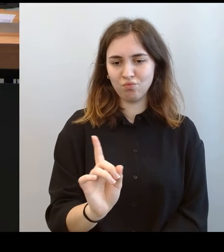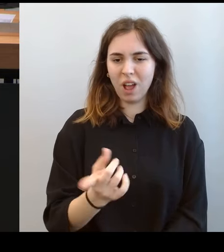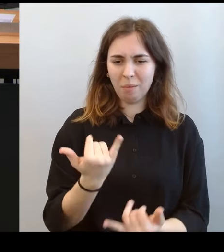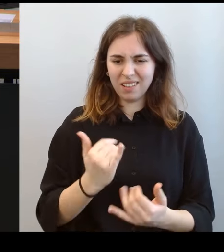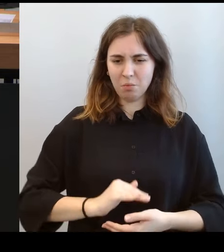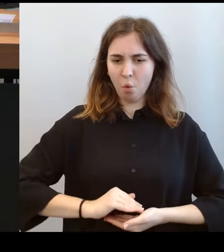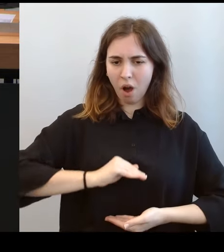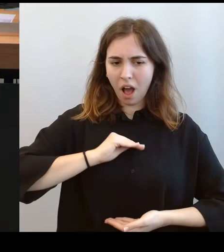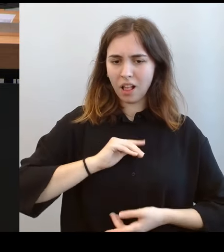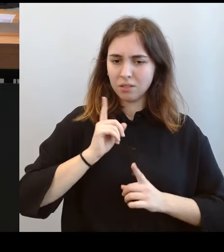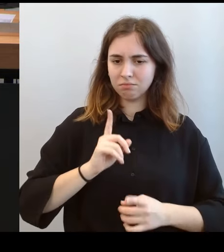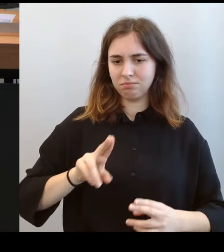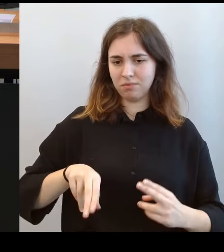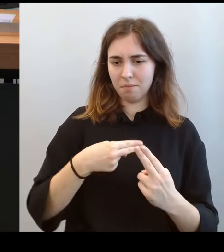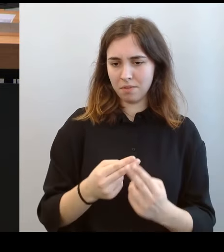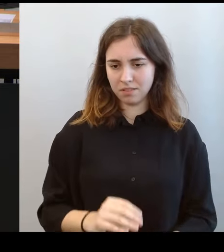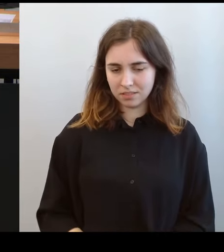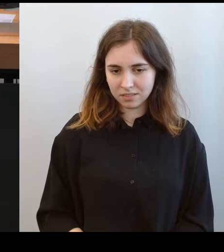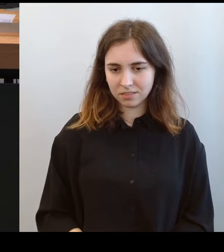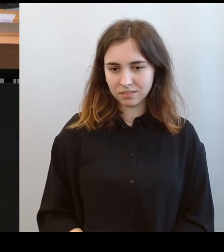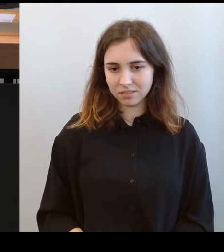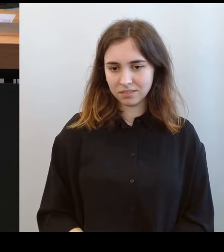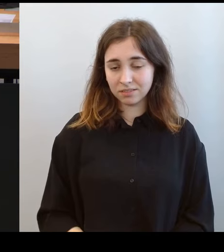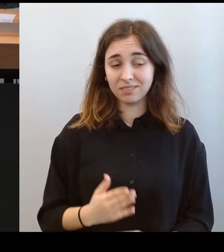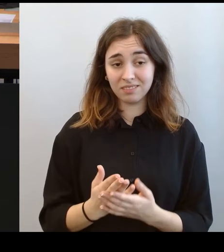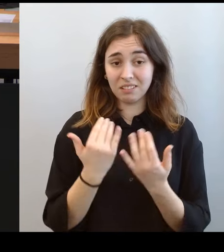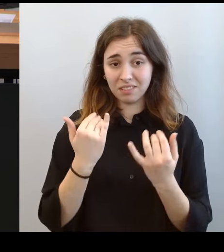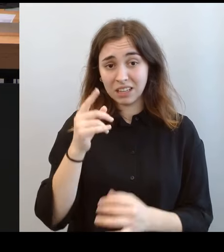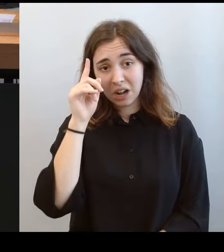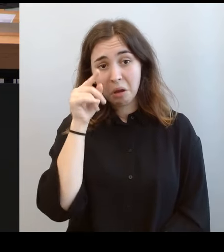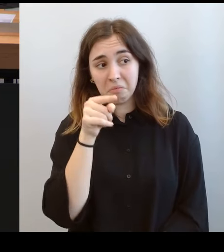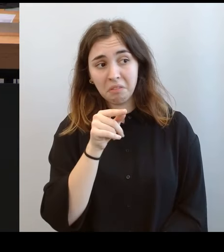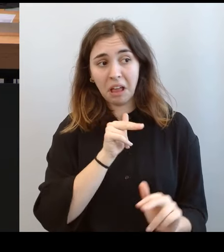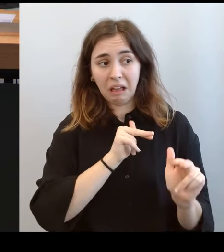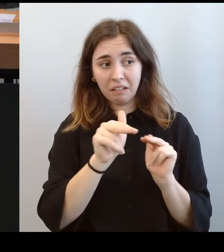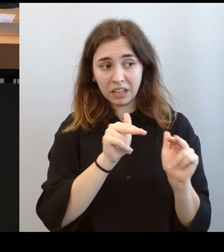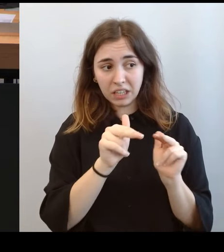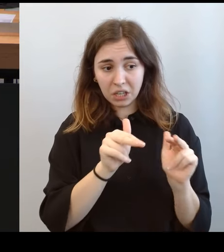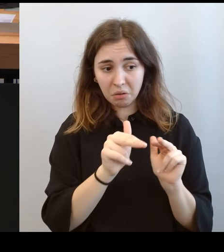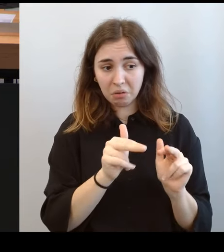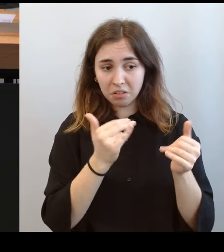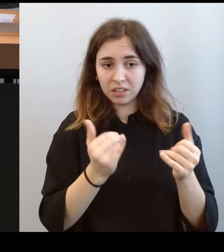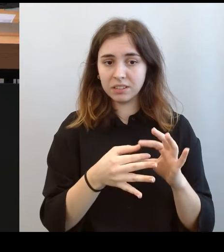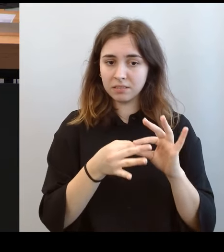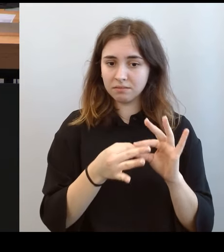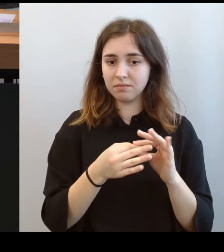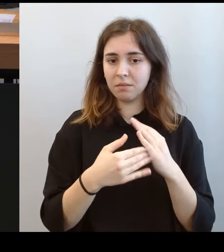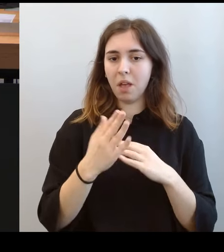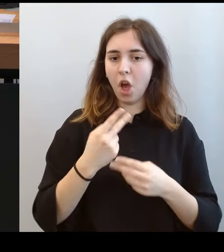dass die Regierung alleine durch diesen öffentlich transparenten Fakt jetzt unprofessionell arbeitet. Und damit ist